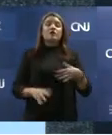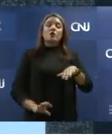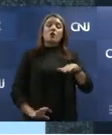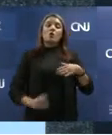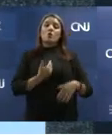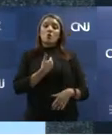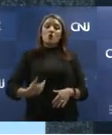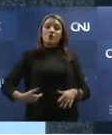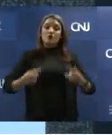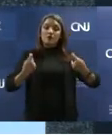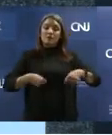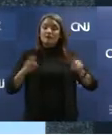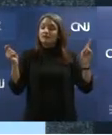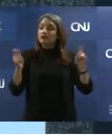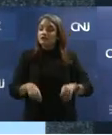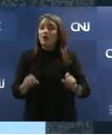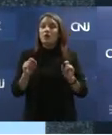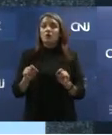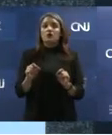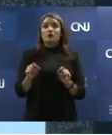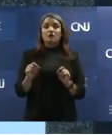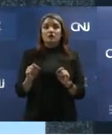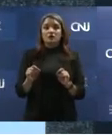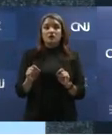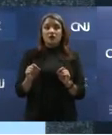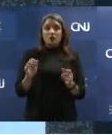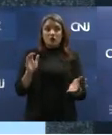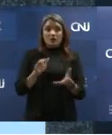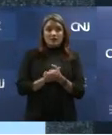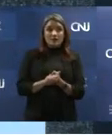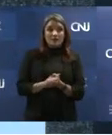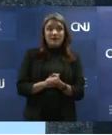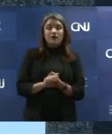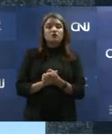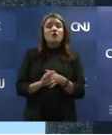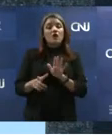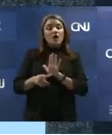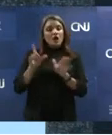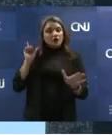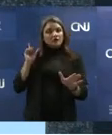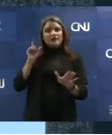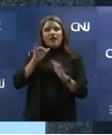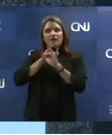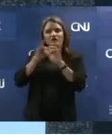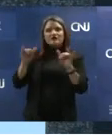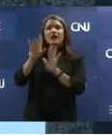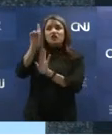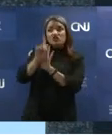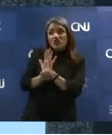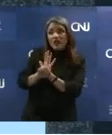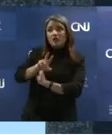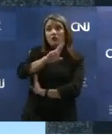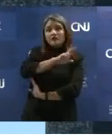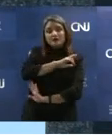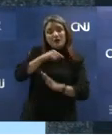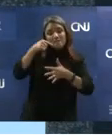ao casamento a antevisão dos seus direitos e deveres e a previsão das consequências jurídicas